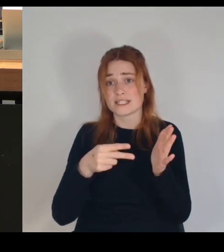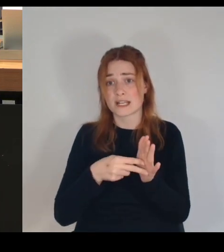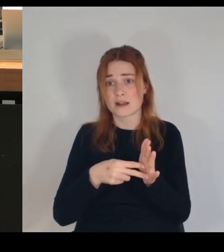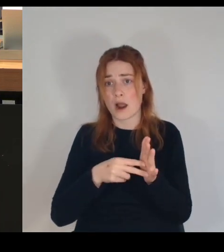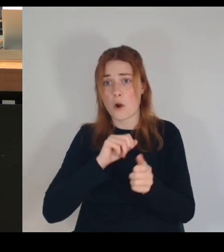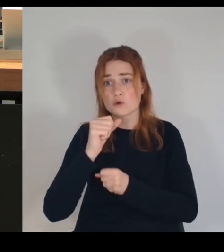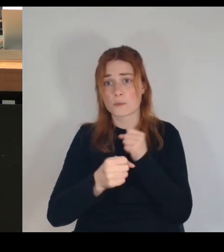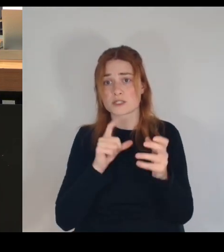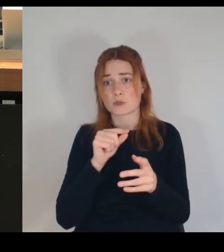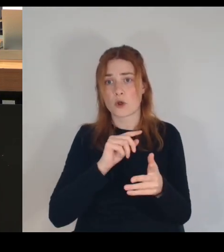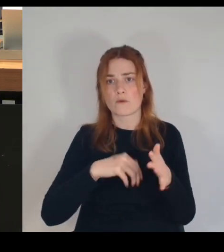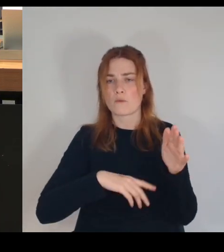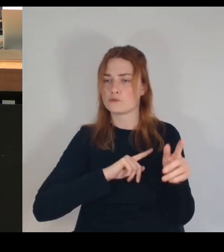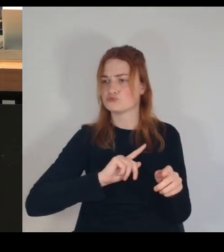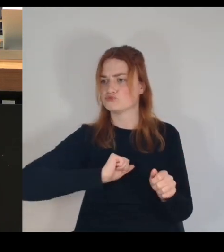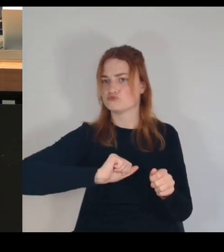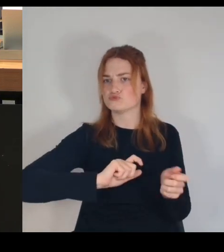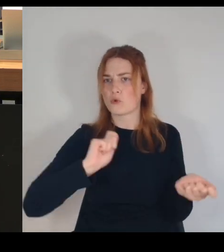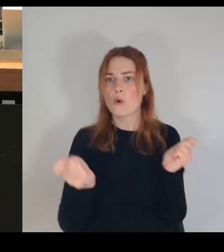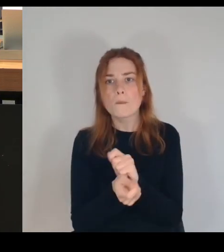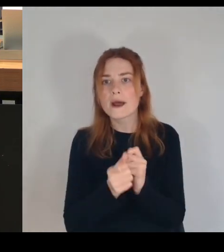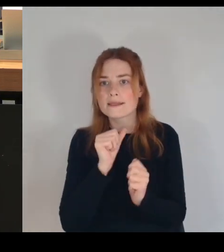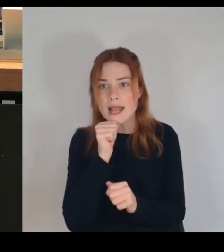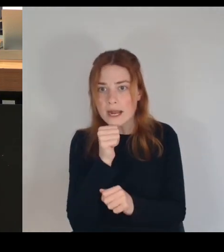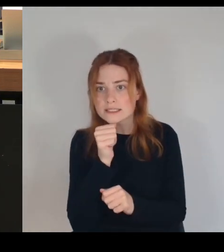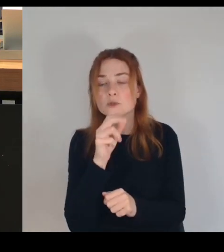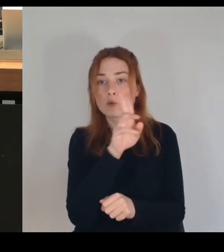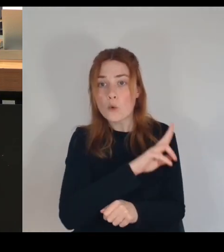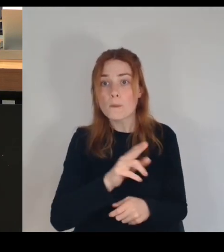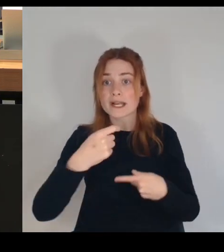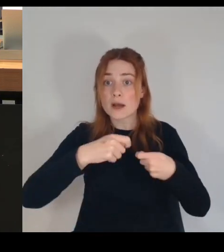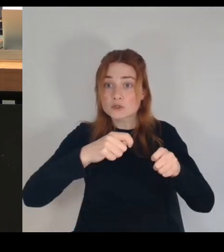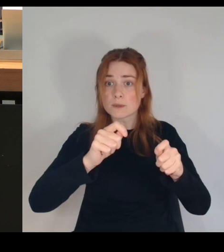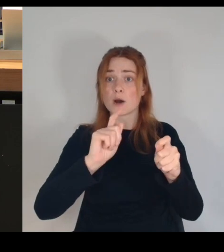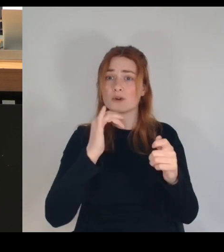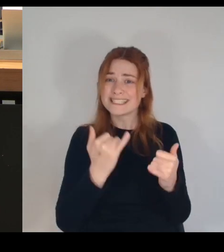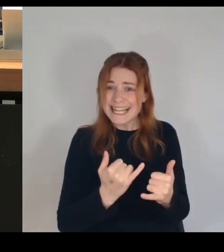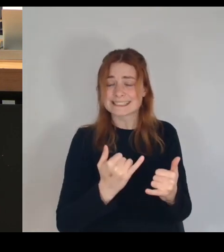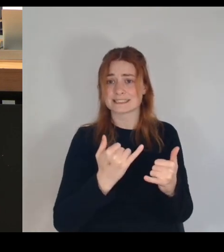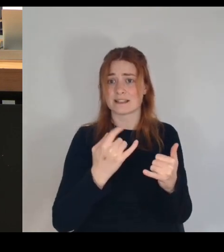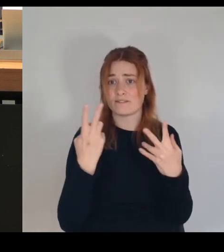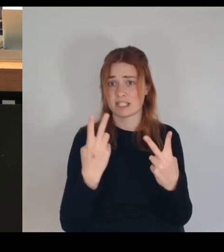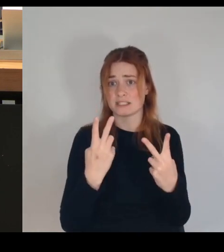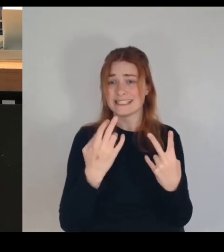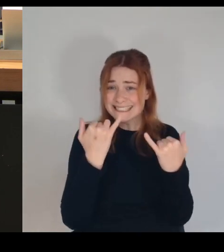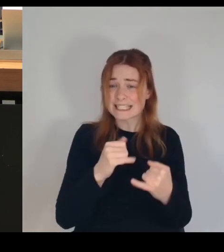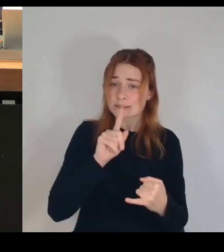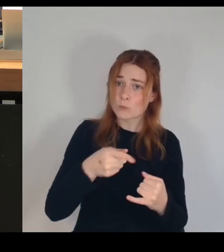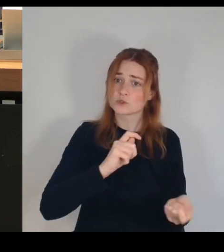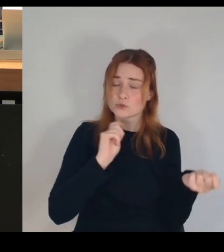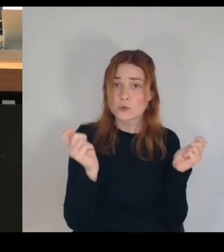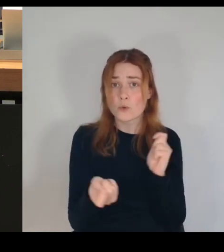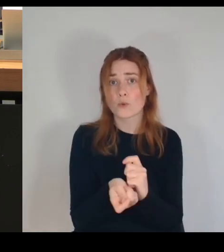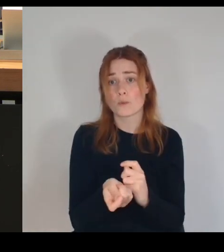Und ich verstehe nicht, weshalb man für die Sanierung des Schlangenbader Tunnels fünf Jahre braucht, wodurch auch